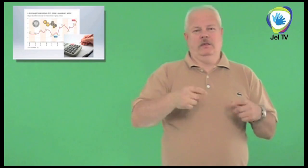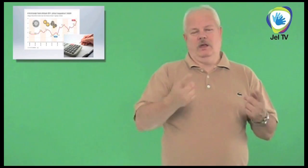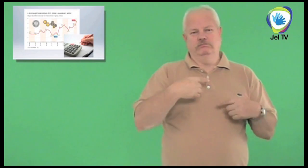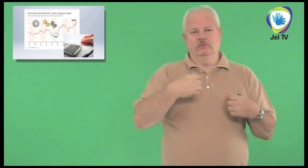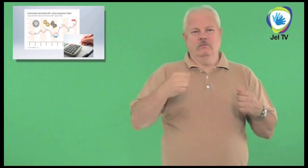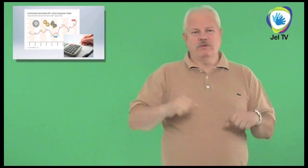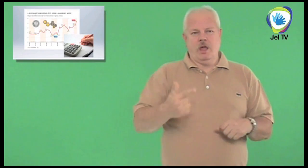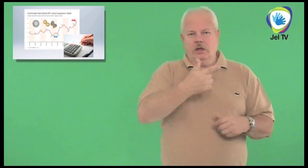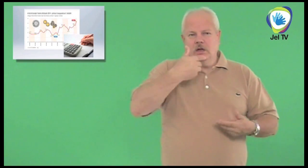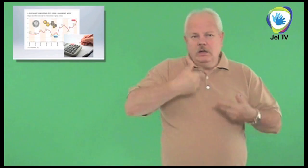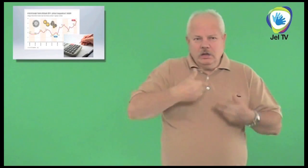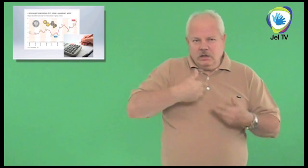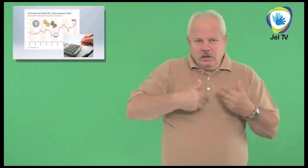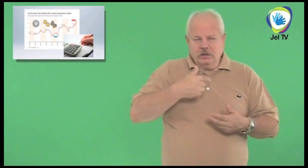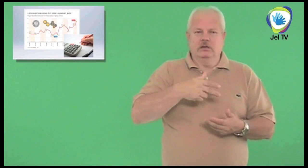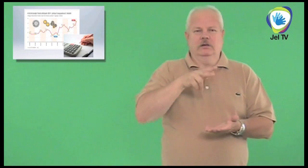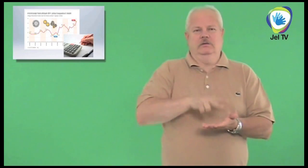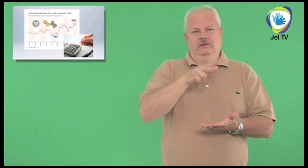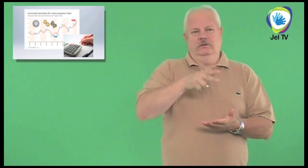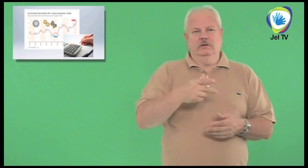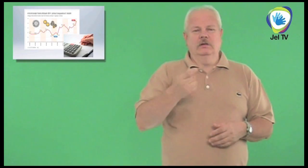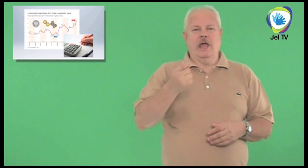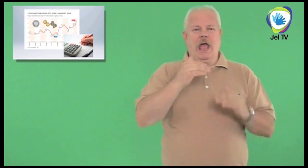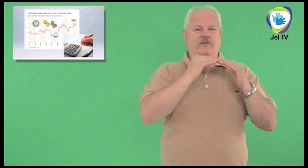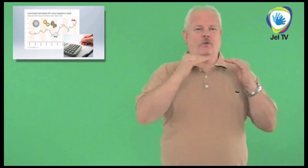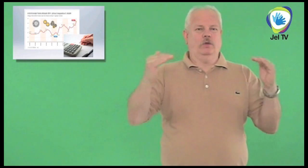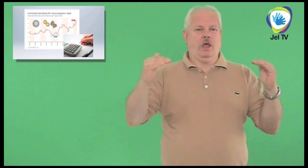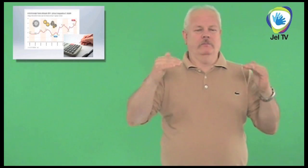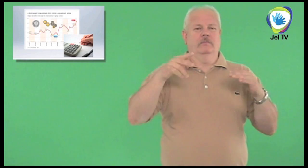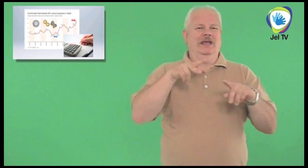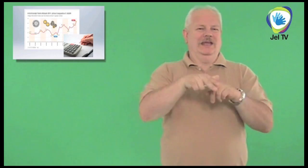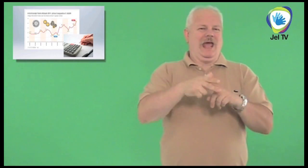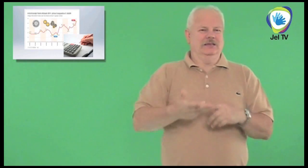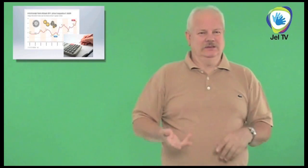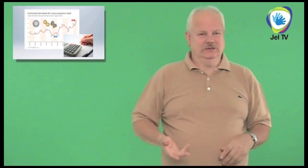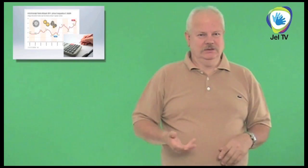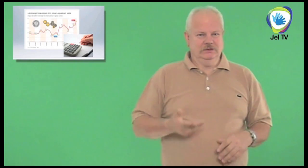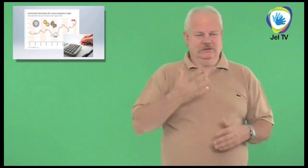A Kormány a bankokkal egyeztetve árfolyamrögzítést vezetett be.